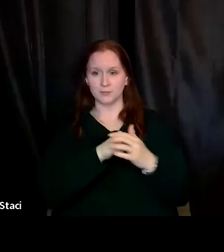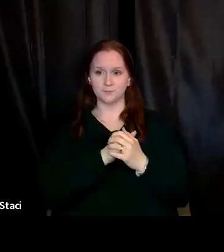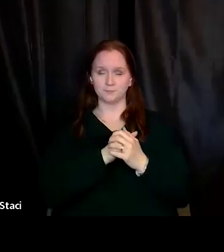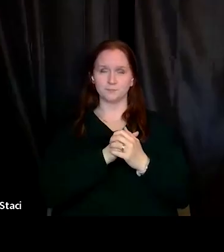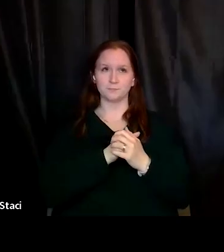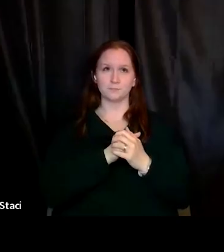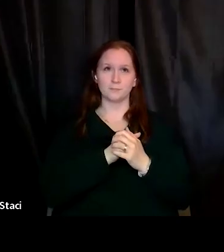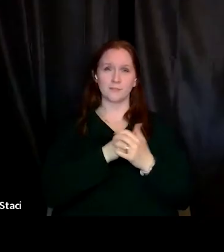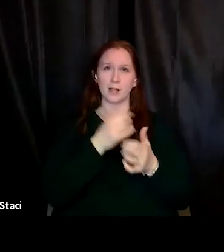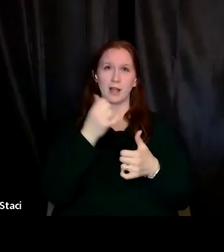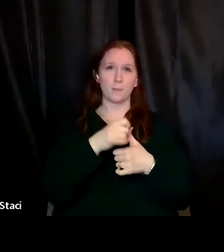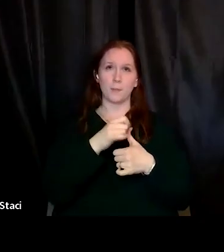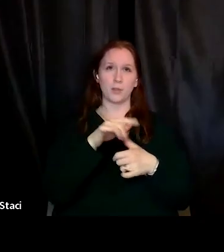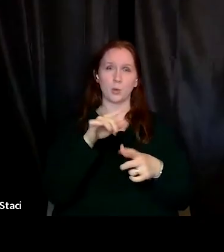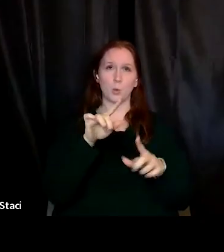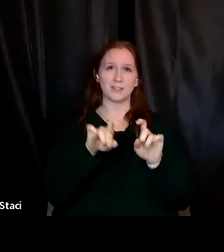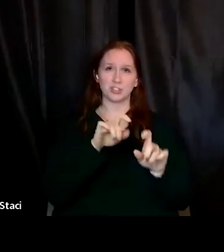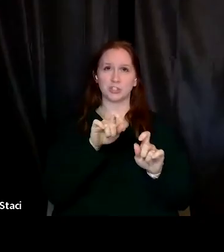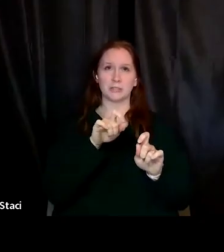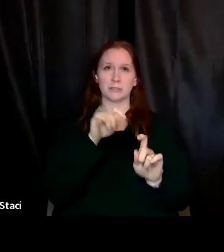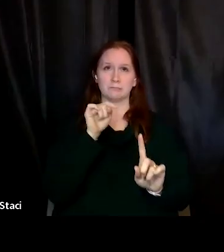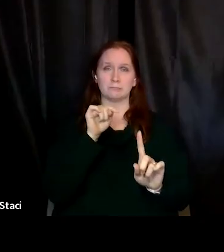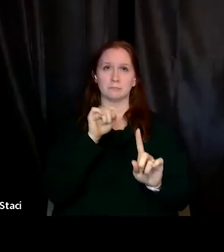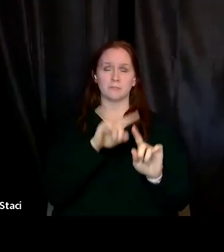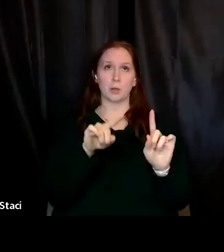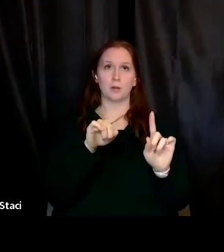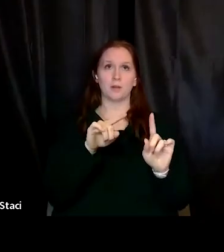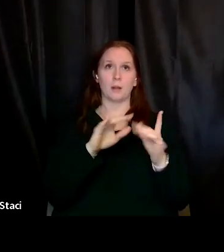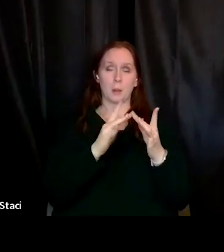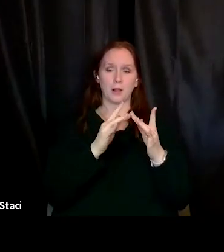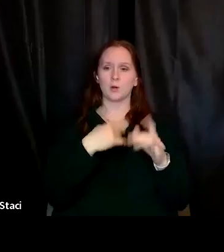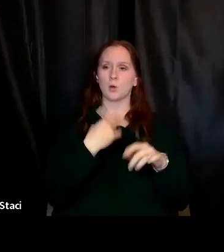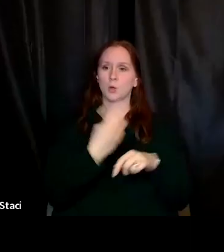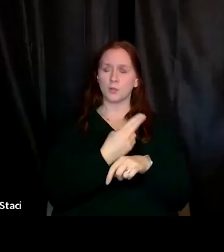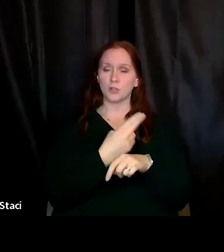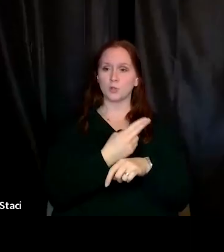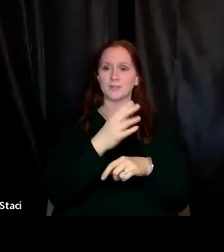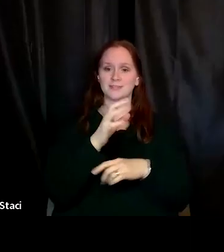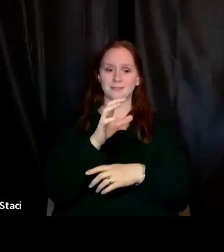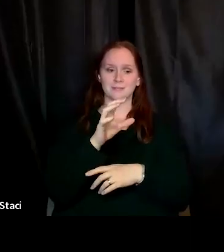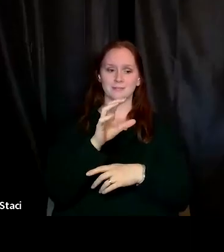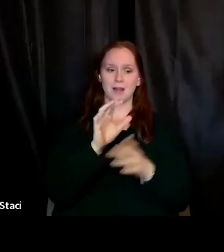o tuviéramos los mismos objetivos, todo va mucho más fácil, además de estar presentes.